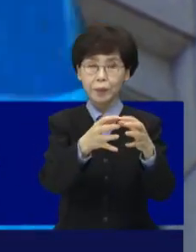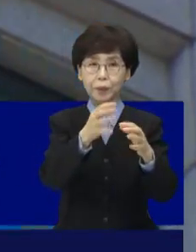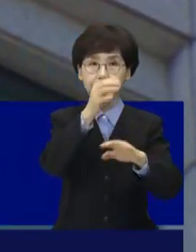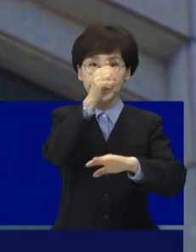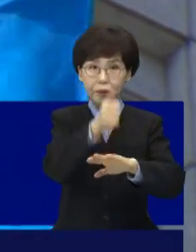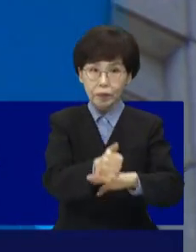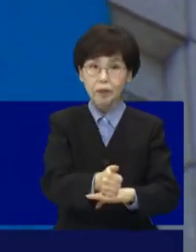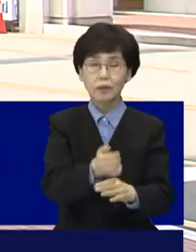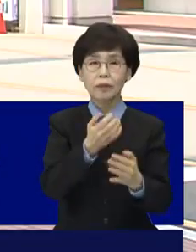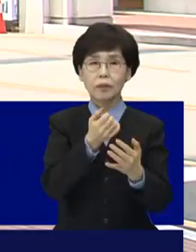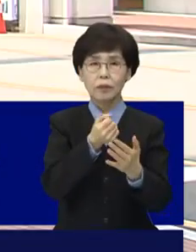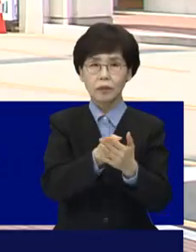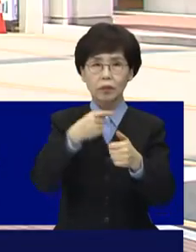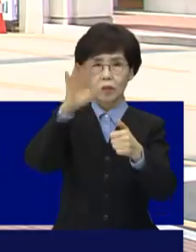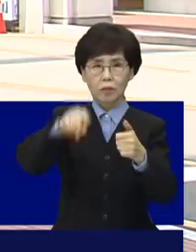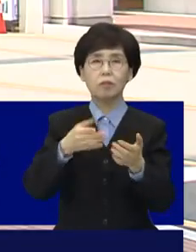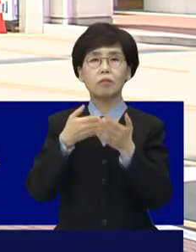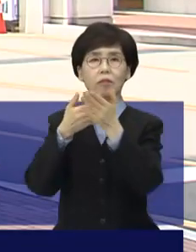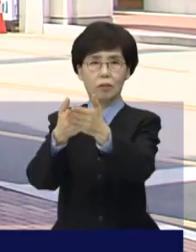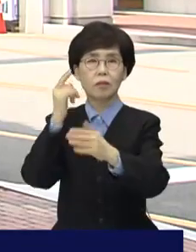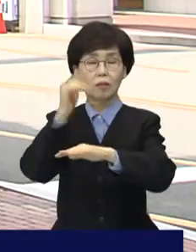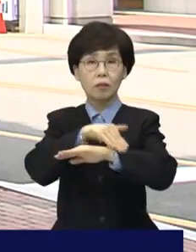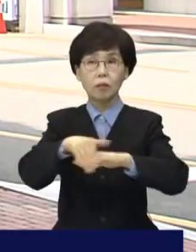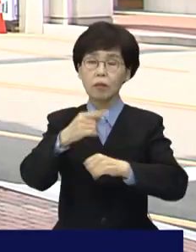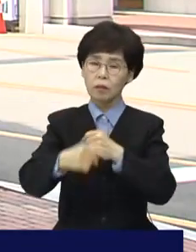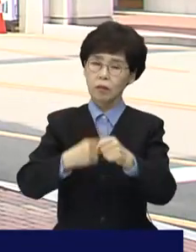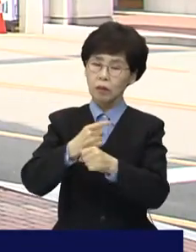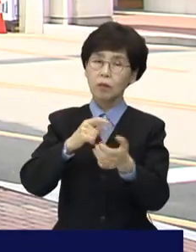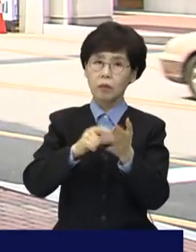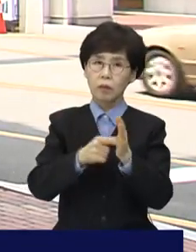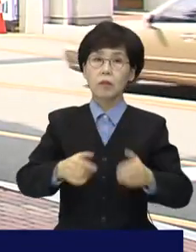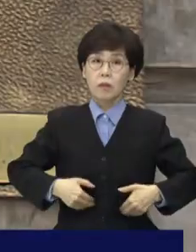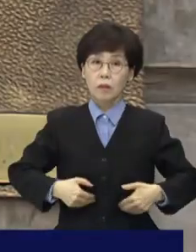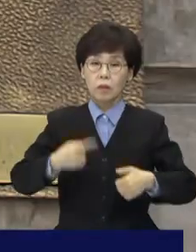계획입니다. 최대 1년 정도 소요되는 교육부 심의와